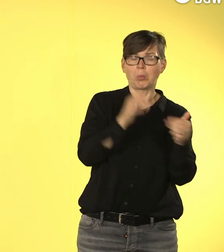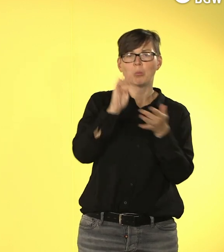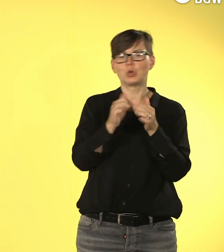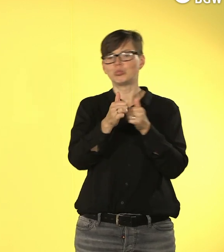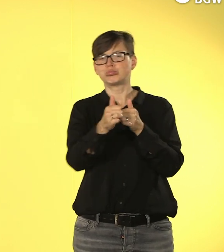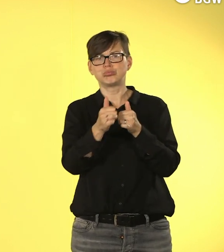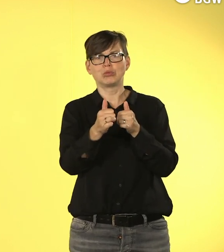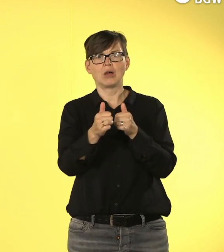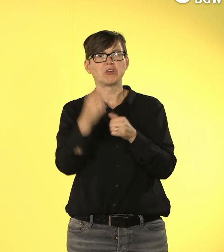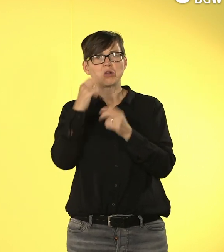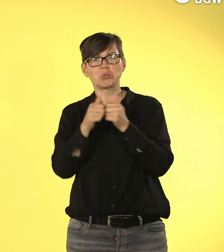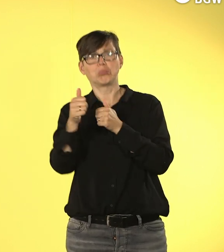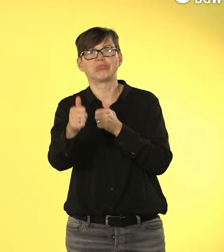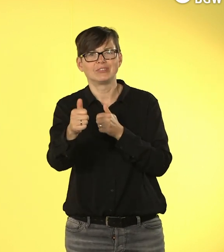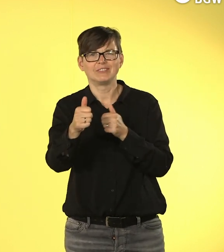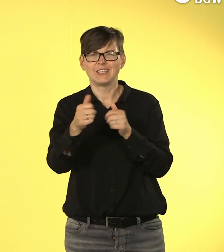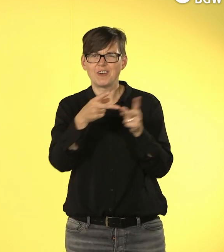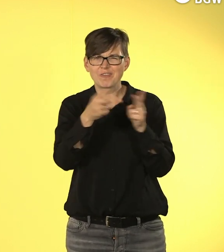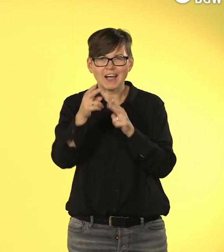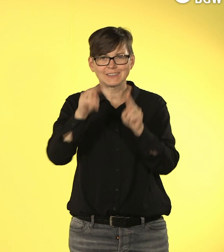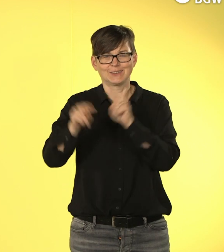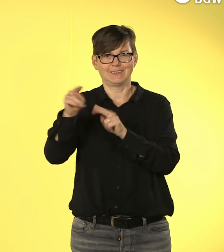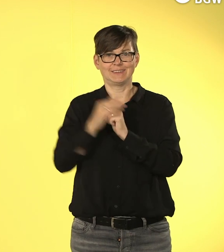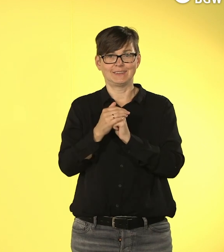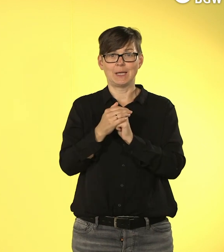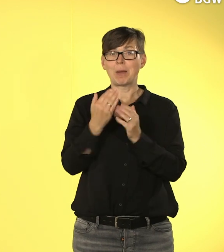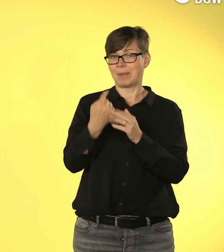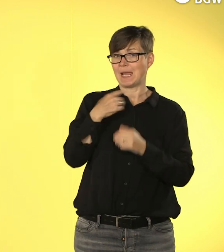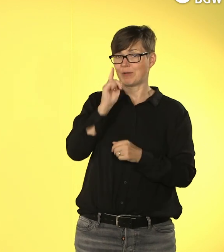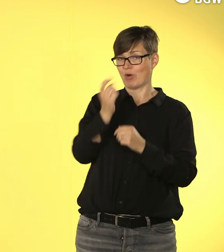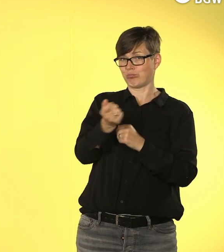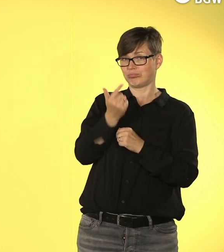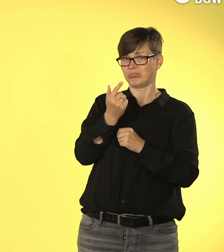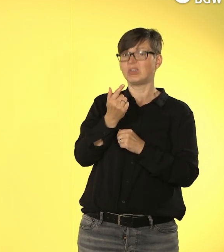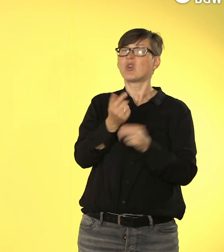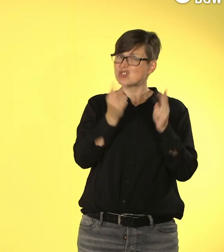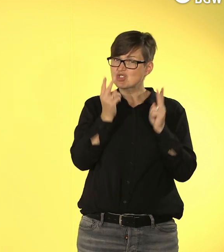Mal ist es schwieriger, mit Älteren zu sprechen. Mal ist es schwieriger, mit Jüngeren zu sprechen.